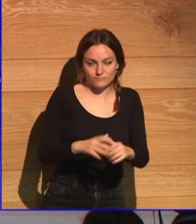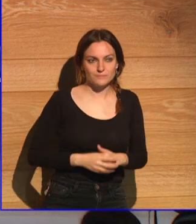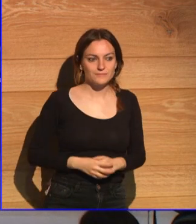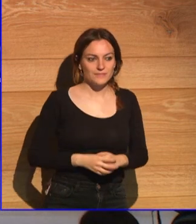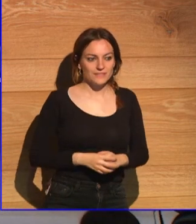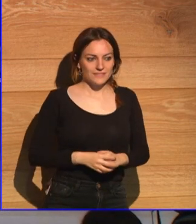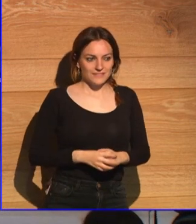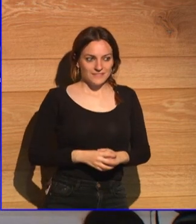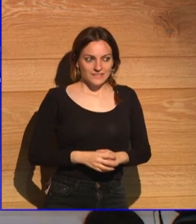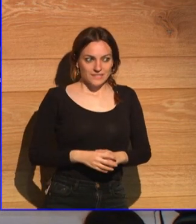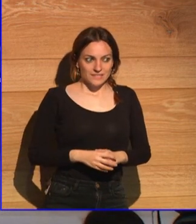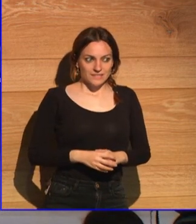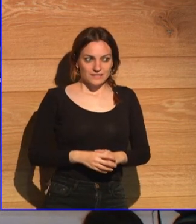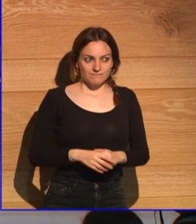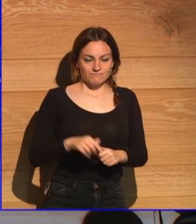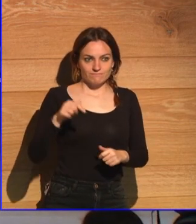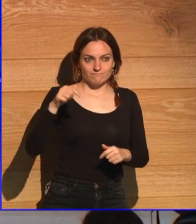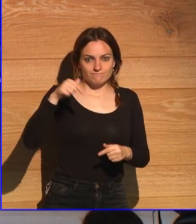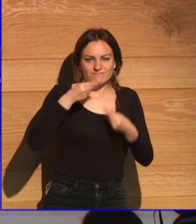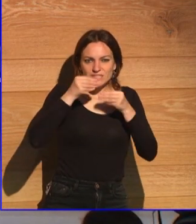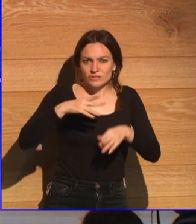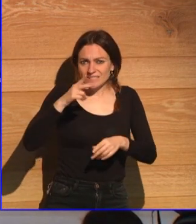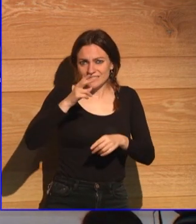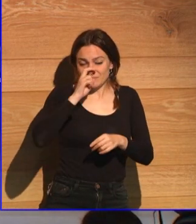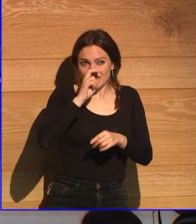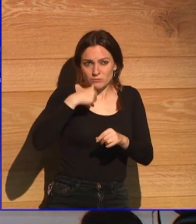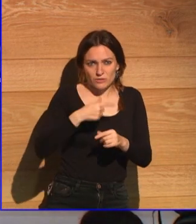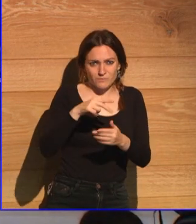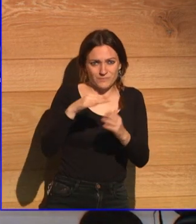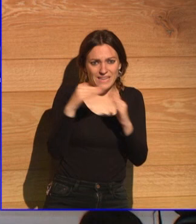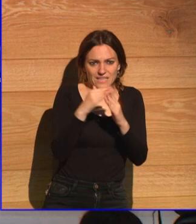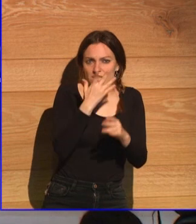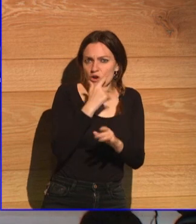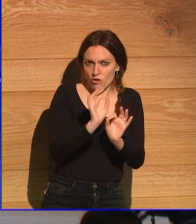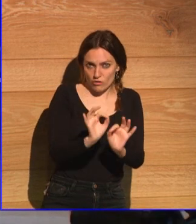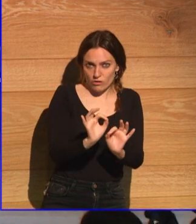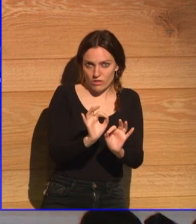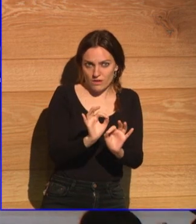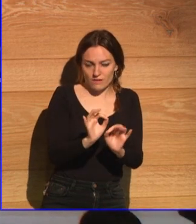Pues yo conocí todas las leyendas de la antigüedad en casa gracias a mis padres y de una manera muy,